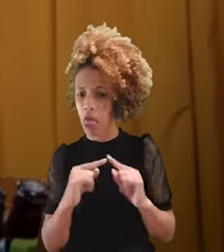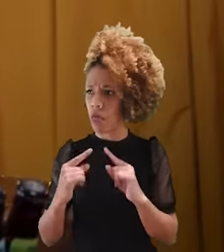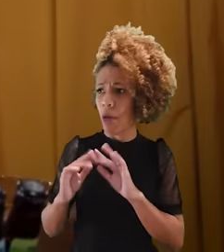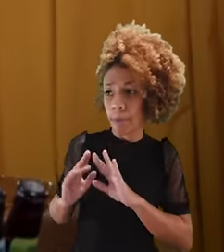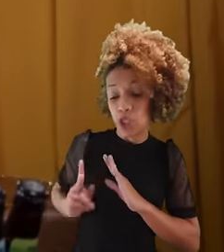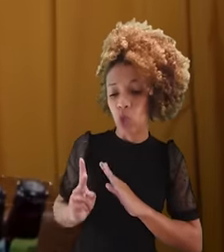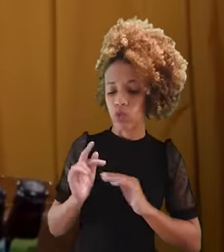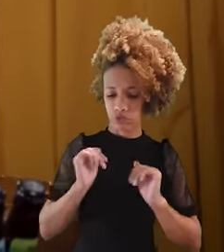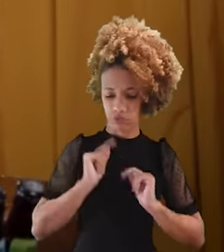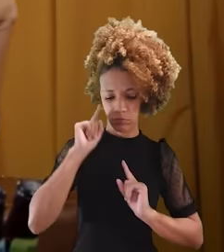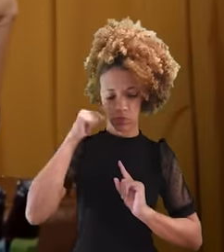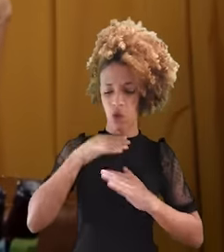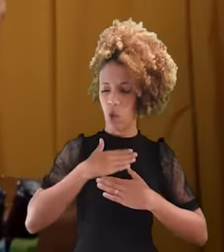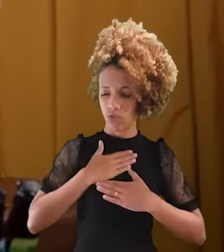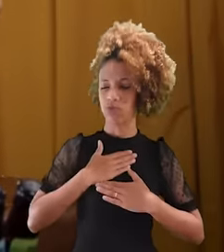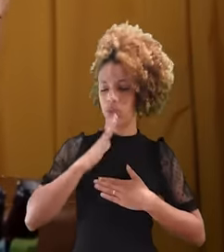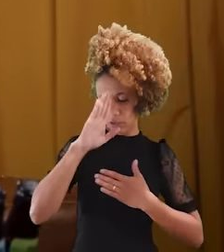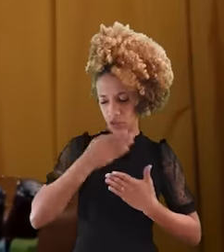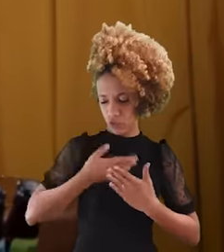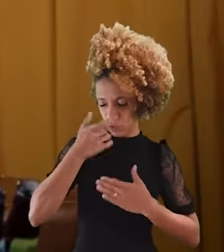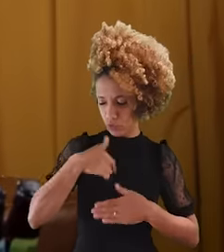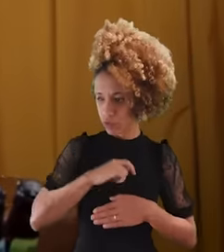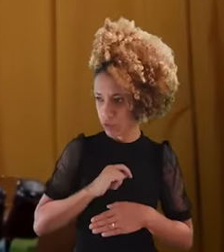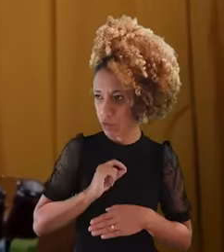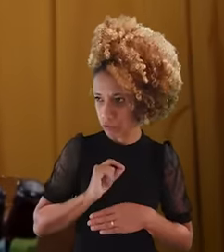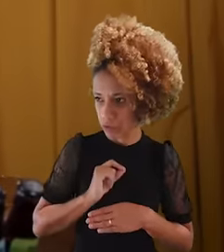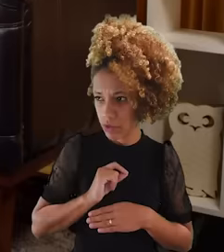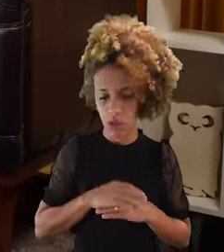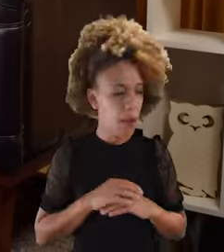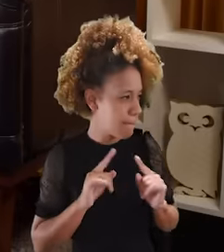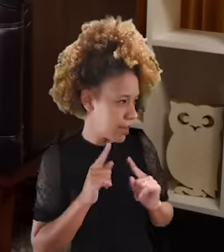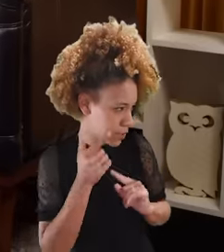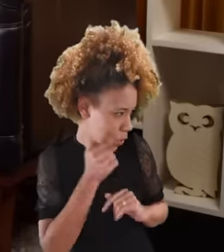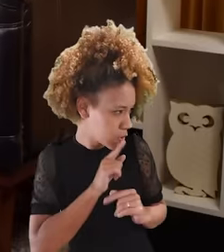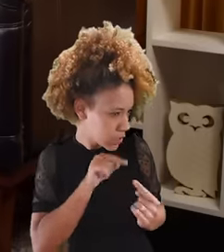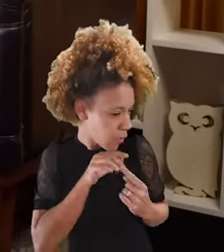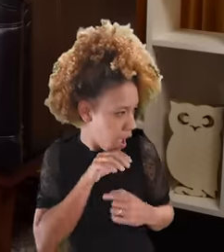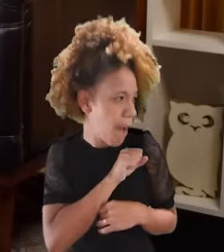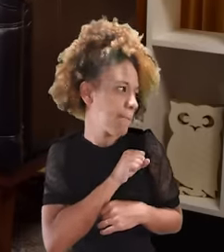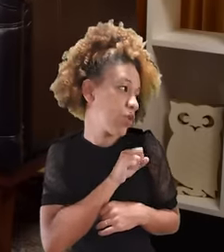e onde eu acredito que eu me encontro é aqui e você conseguiu chegar nele rápido você demorou